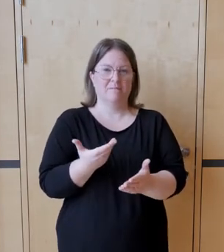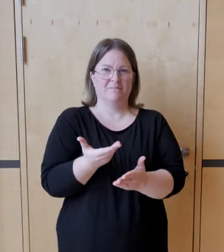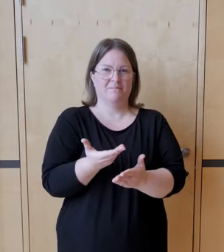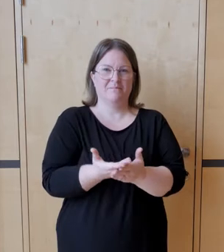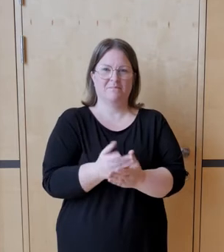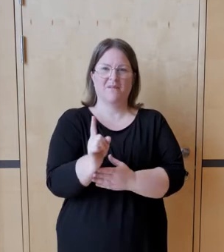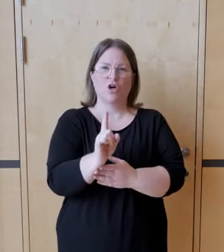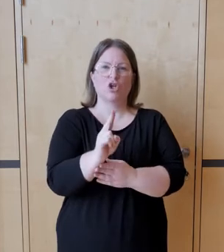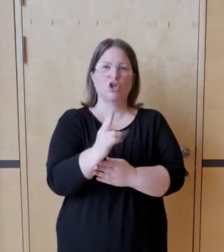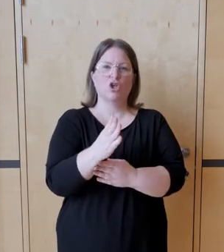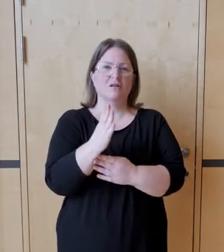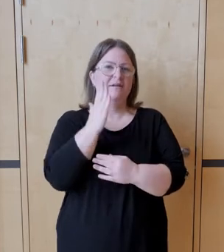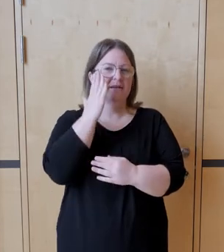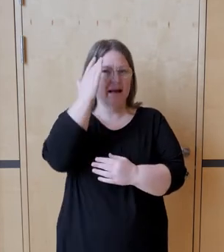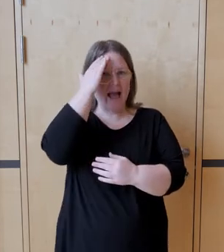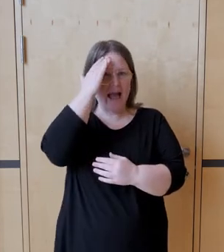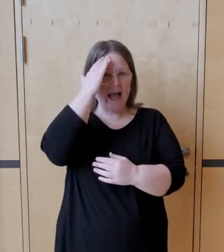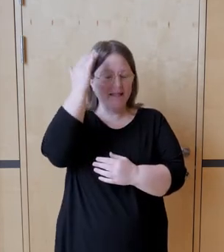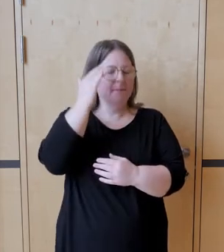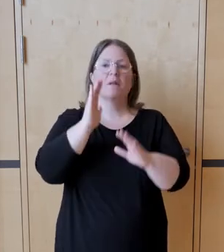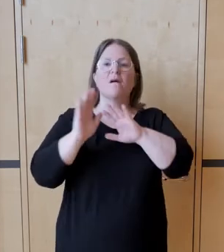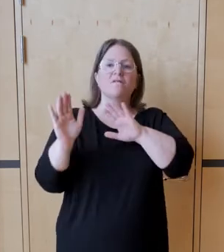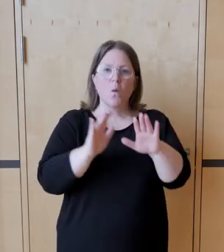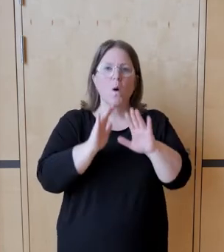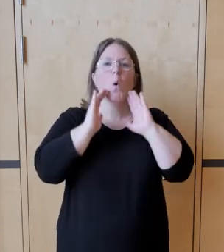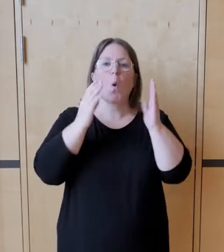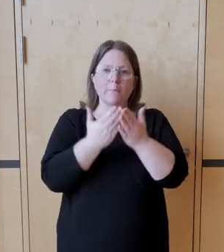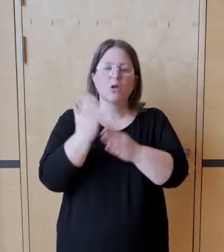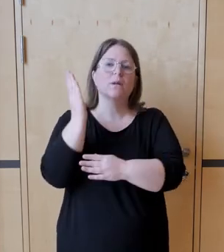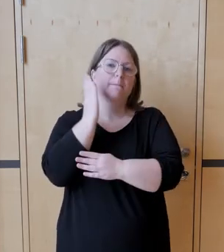Äldre och våld nytt vård och omsorgsboende Wikifeet